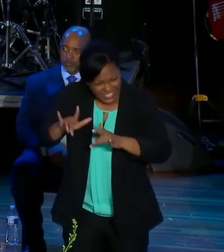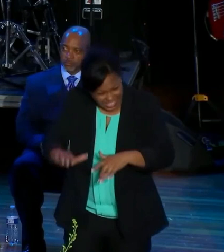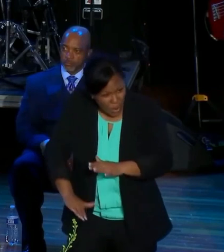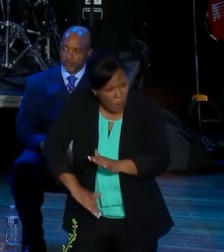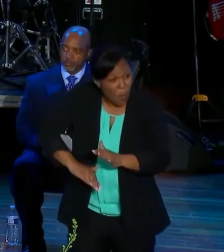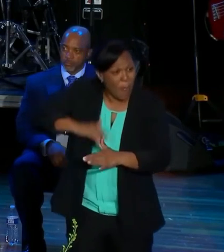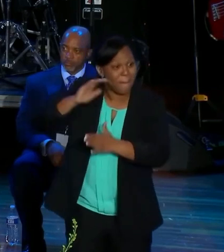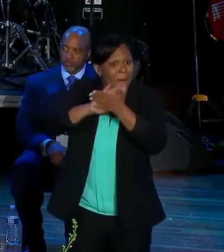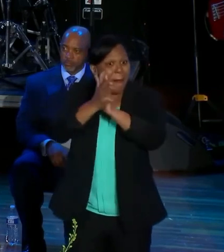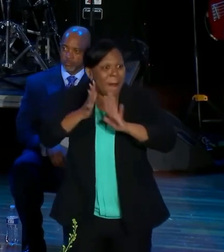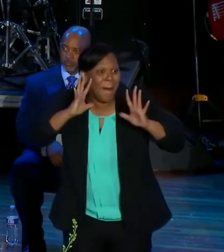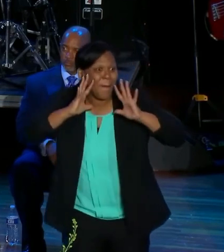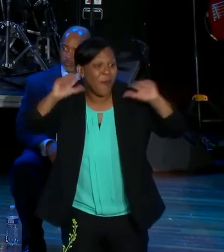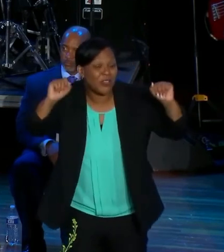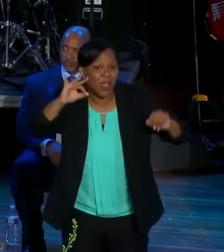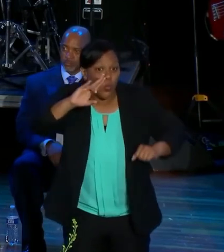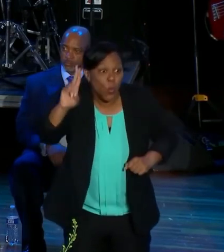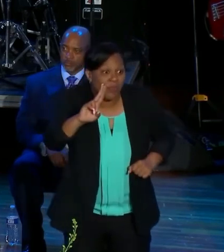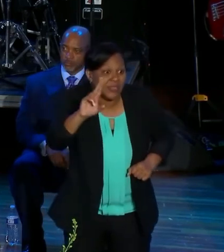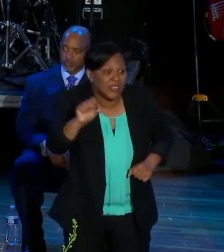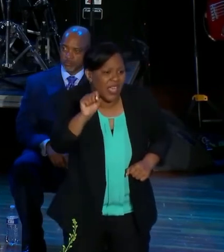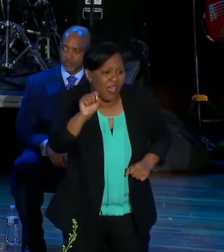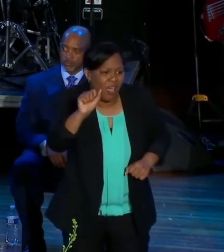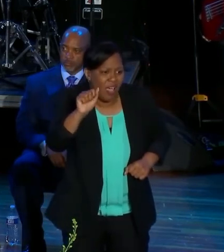Och ni ber honom att visa sin födelseattest